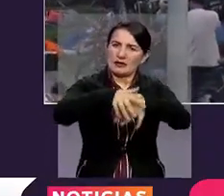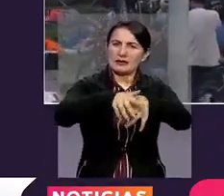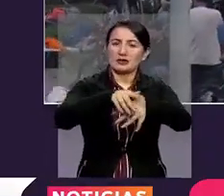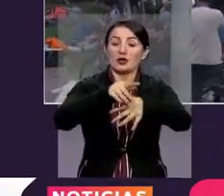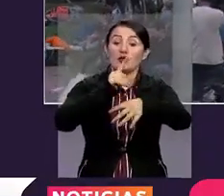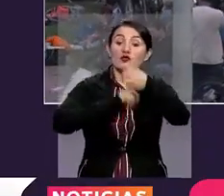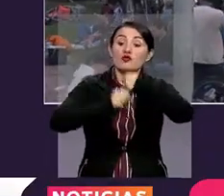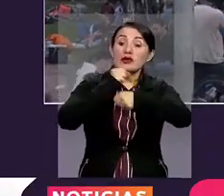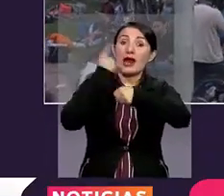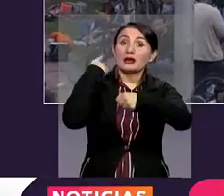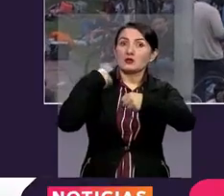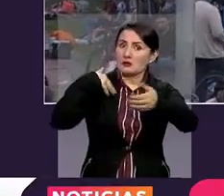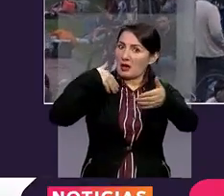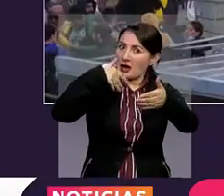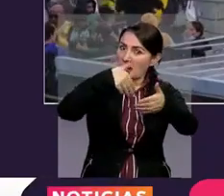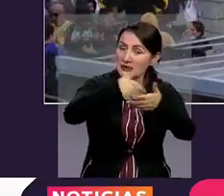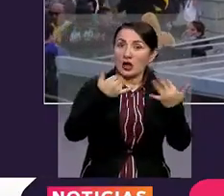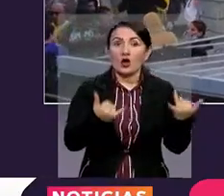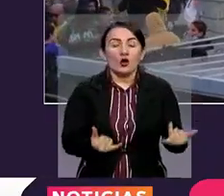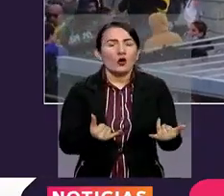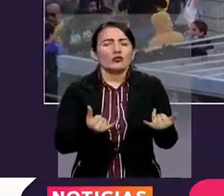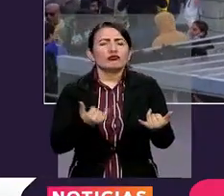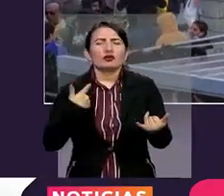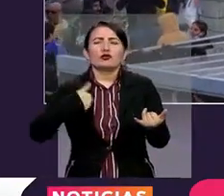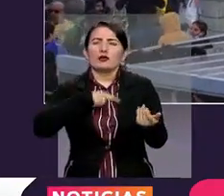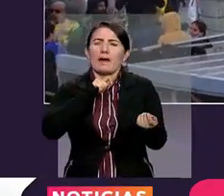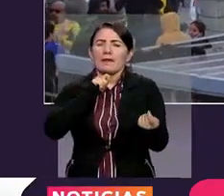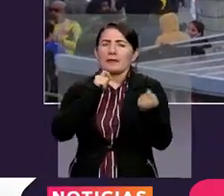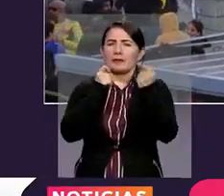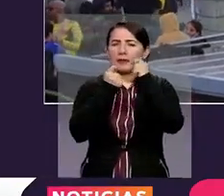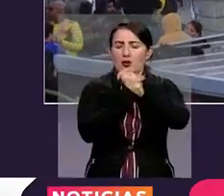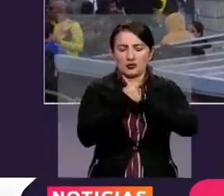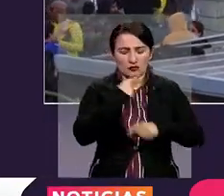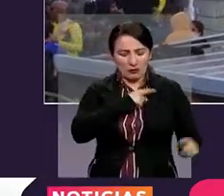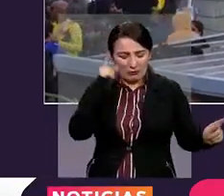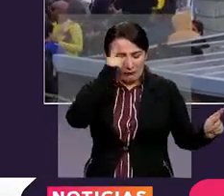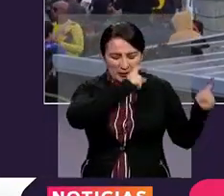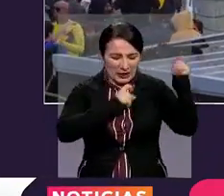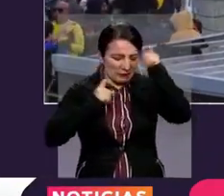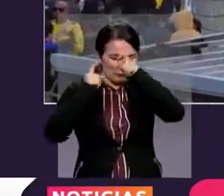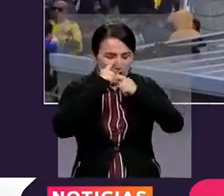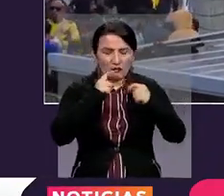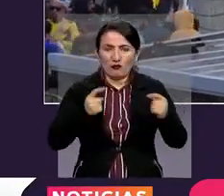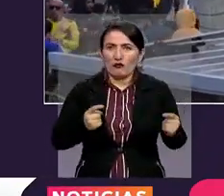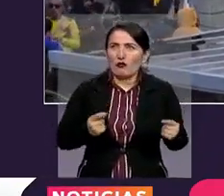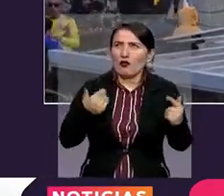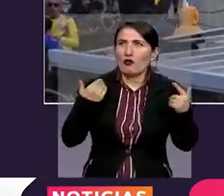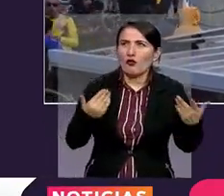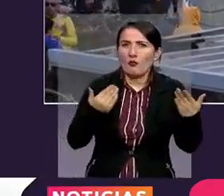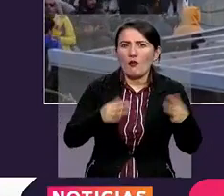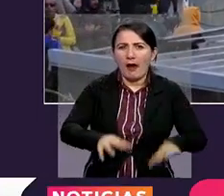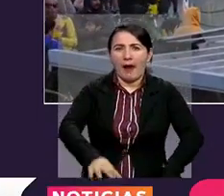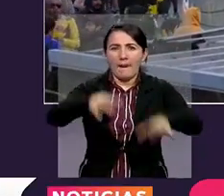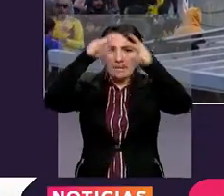DE ORGANIZACIóN QUE SE EMPIEZAN A VER CON EL PARO NACIONAL Y LAS